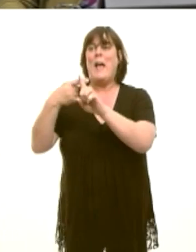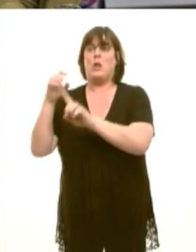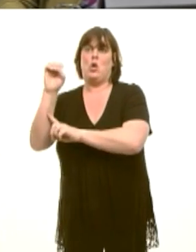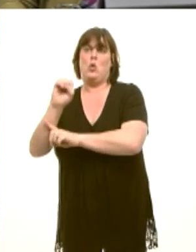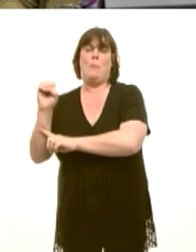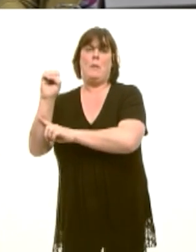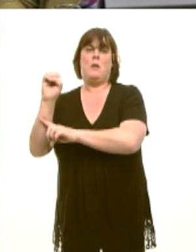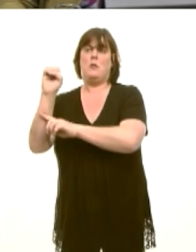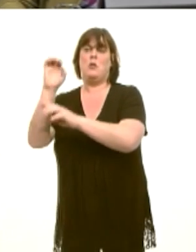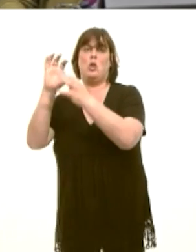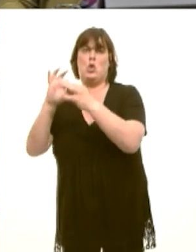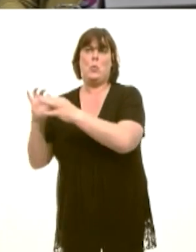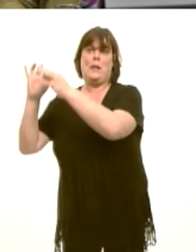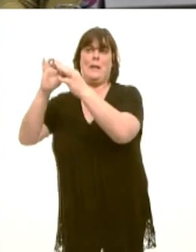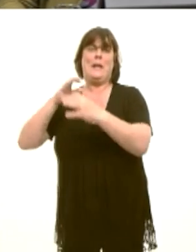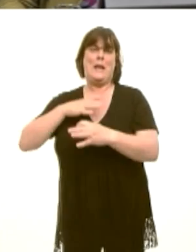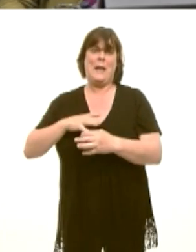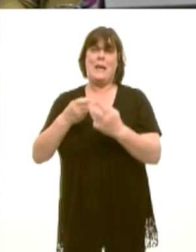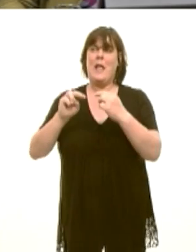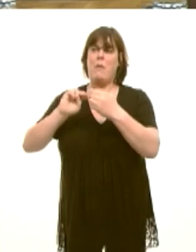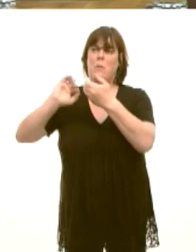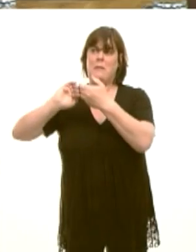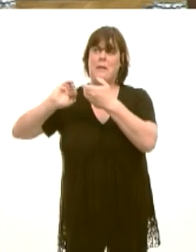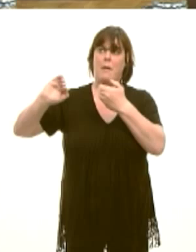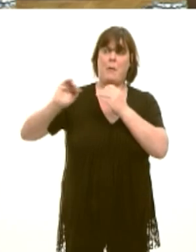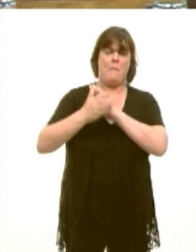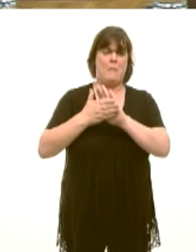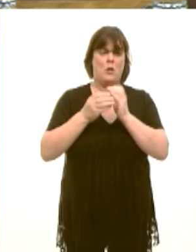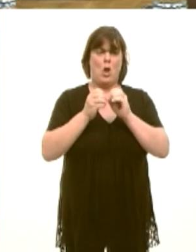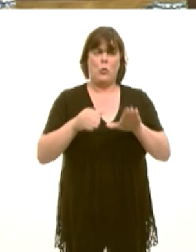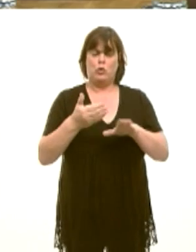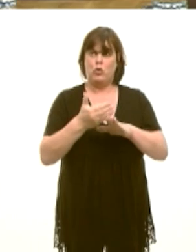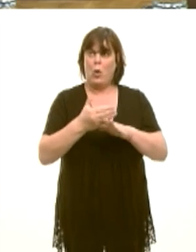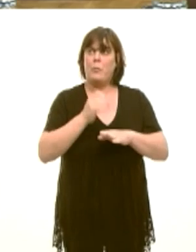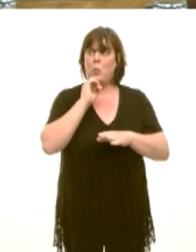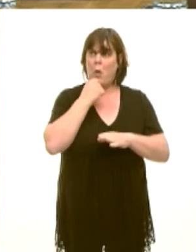Undeb Ewropeaidd, o ran y sefyllfa economaidd, byddem niín colli swyddi, byddem niín colliír